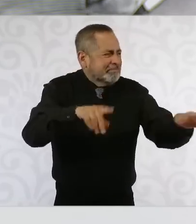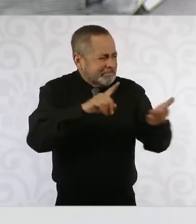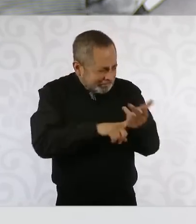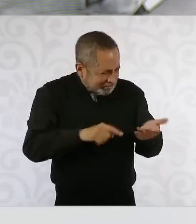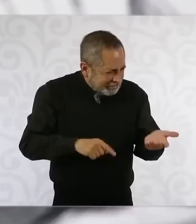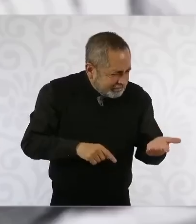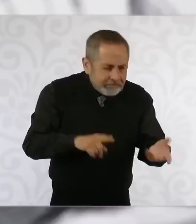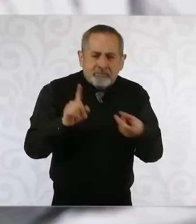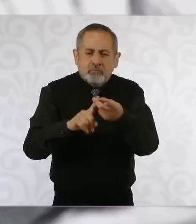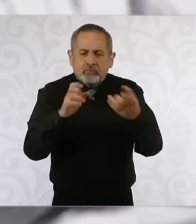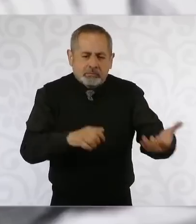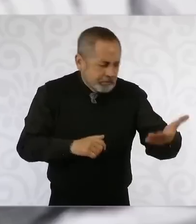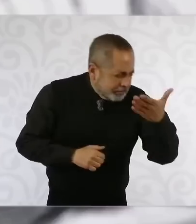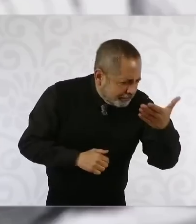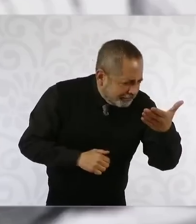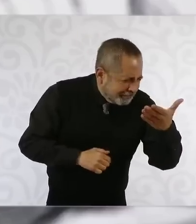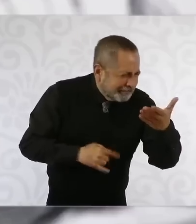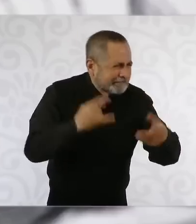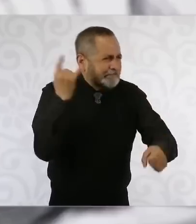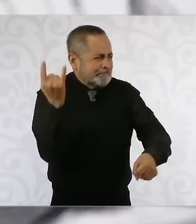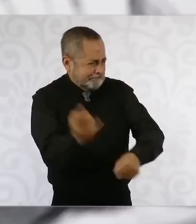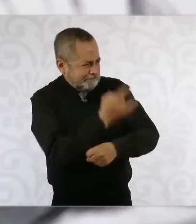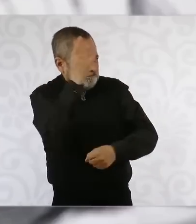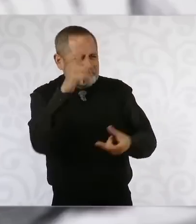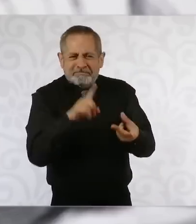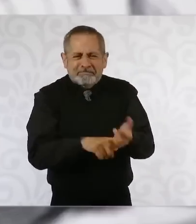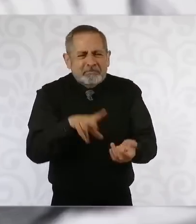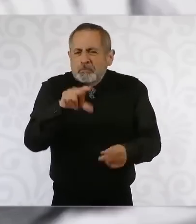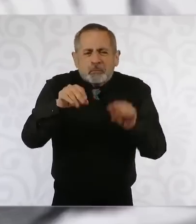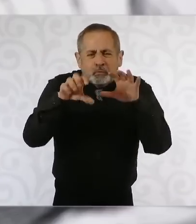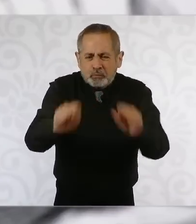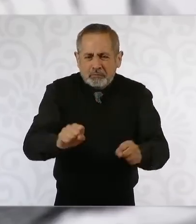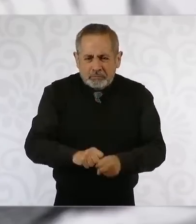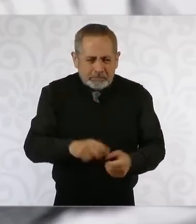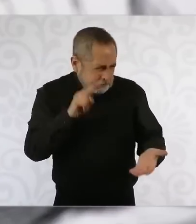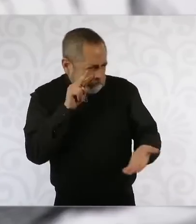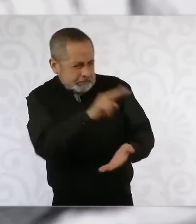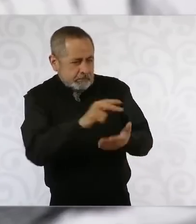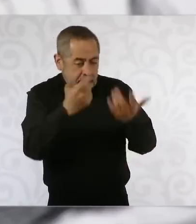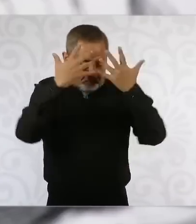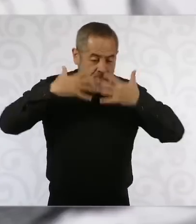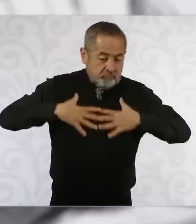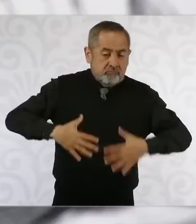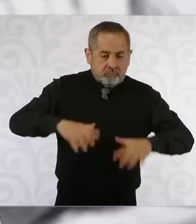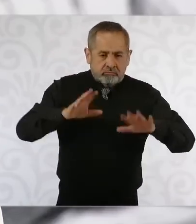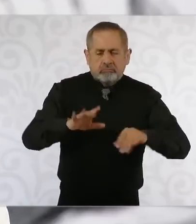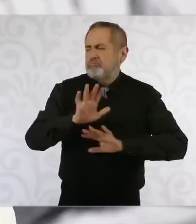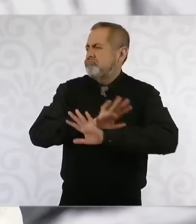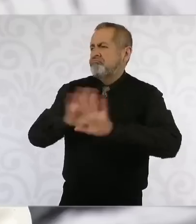ninguna protección y que se atreven a decir que es que ya desarrollaron